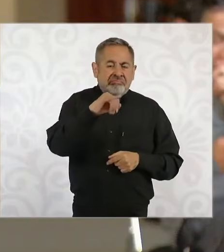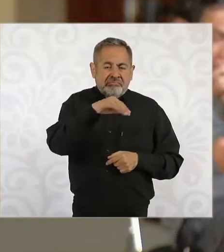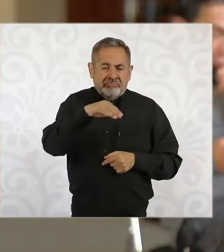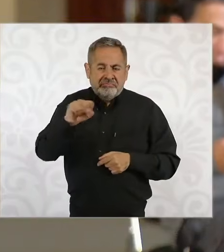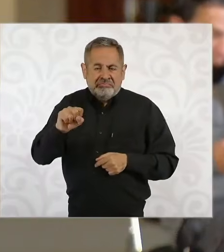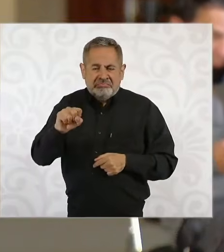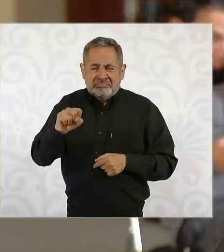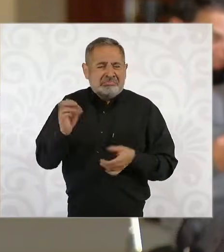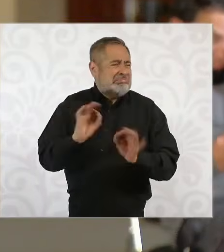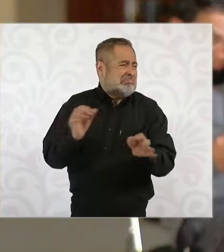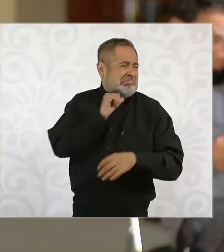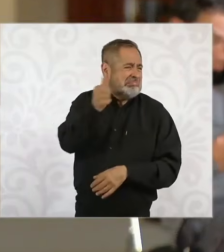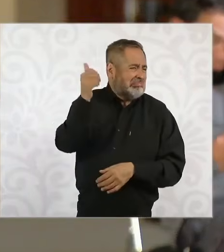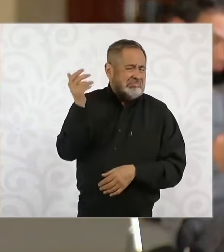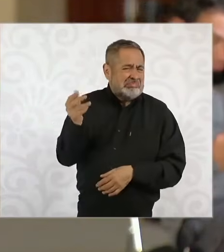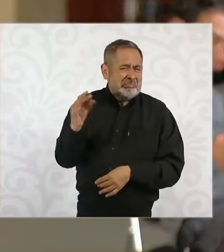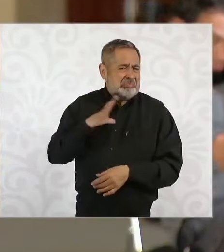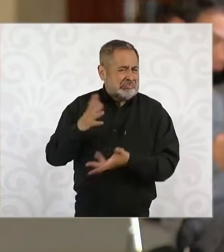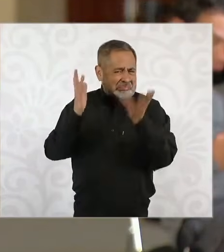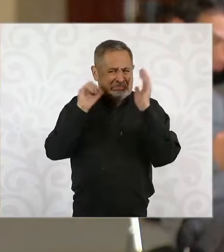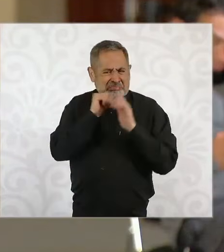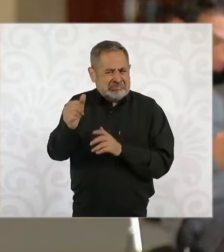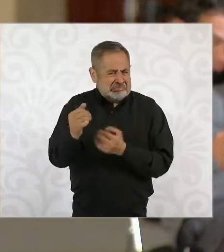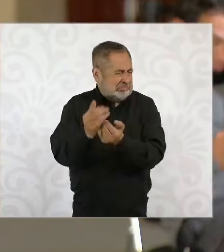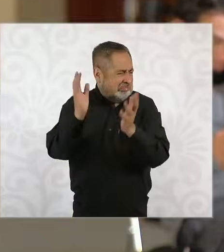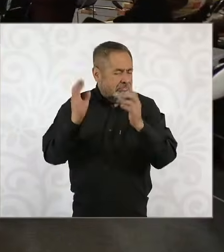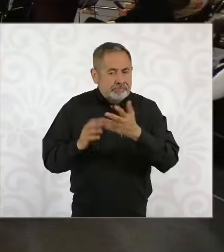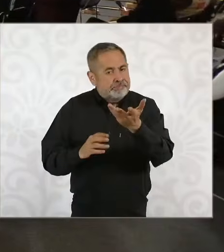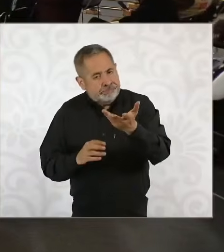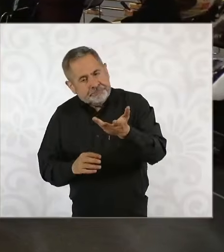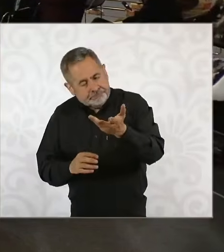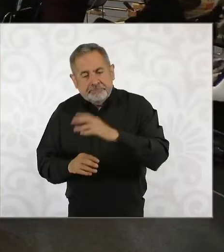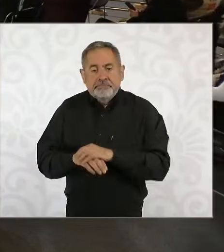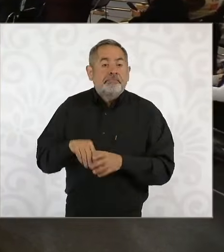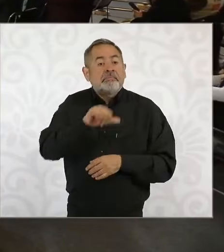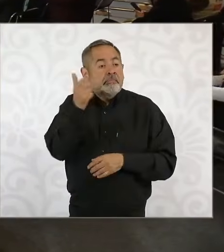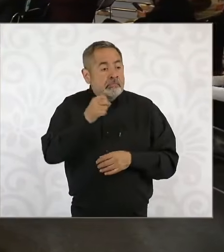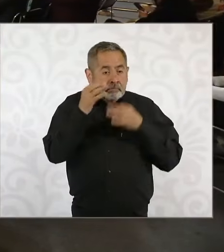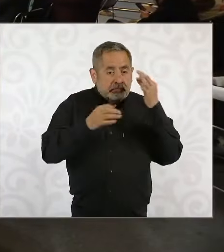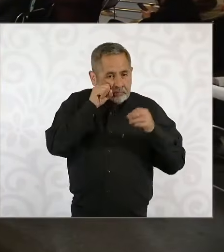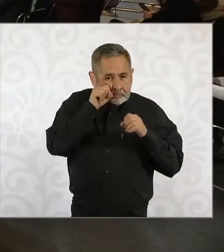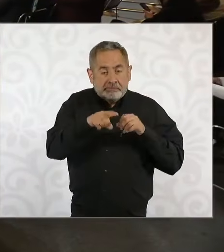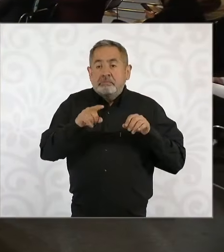Además, acaban de iniciar otra campaña donde denuncian la presunta inseguridad en el estado